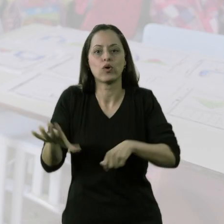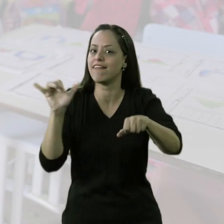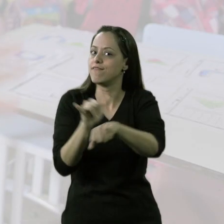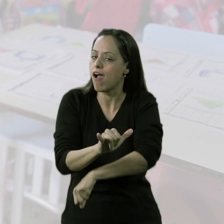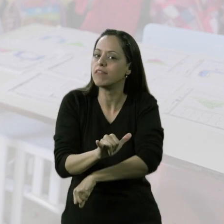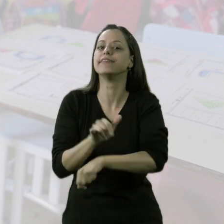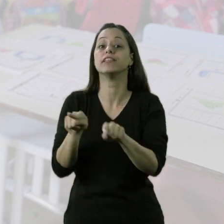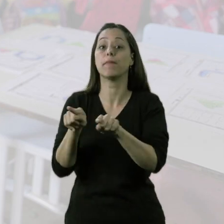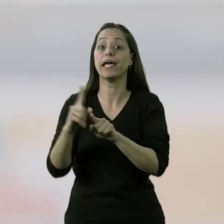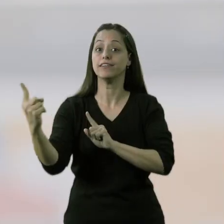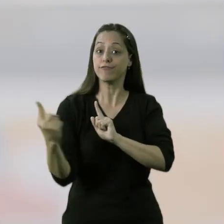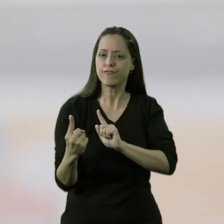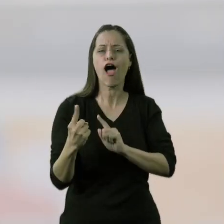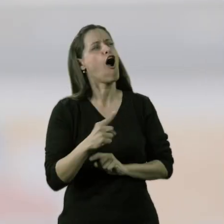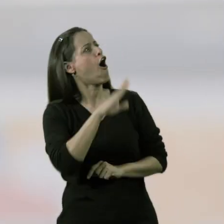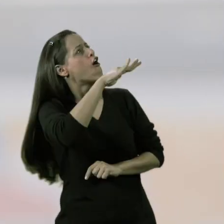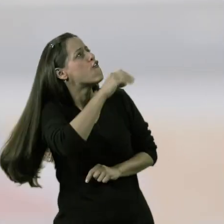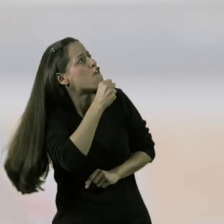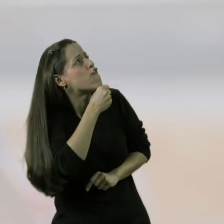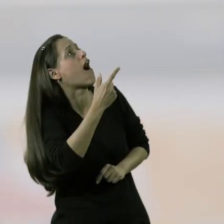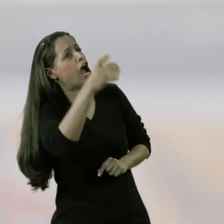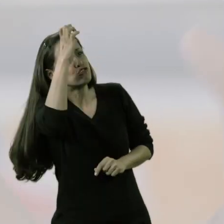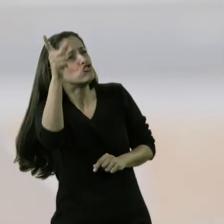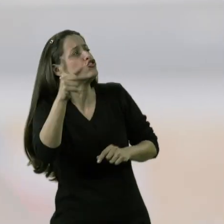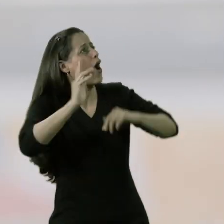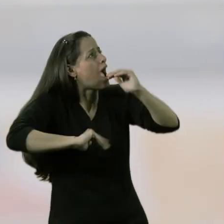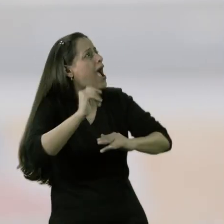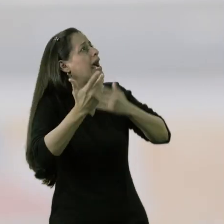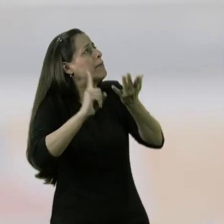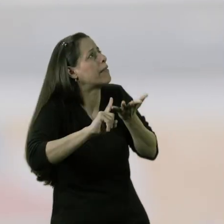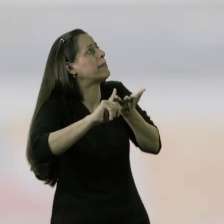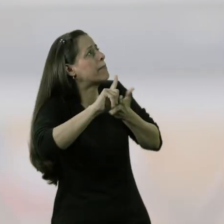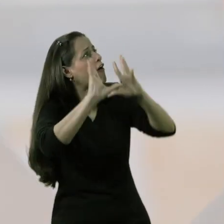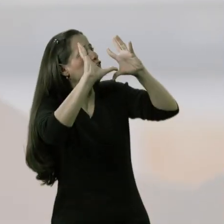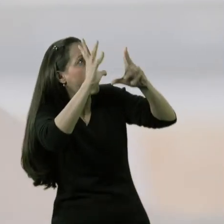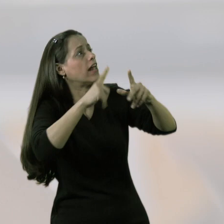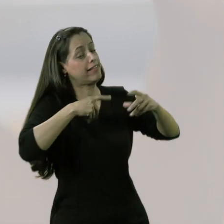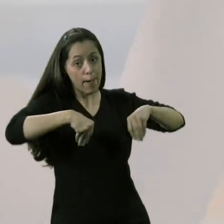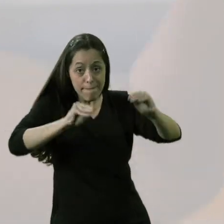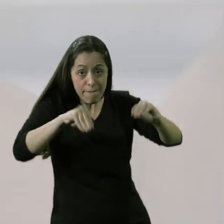Não gosta de faltar à escola. Ela chega em casa e fala: “vó, hoje o tio fez uma atividade assim, eu fiz isso, eu joguei vôlei”.